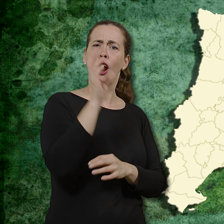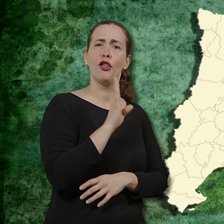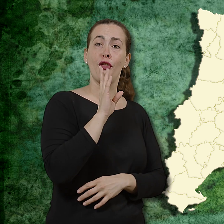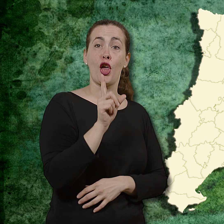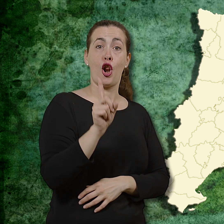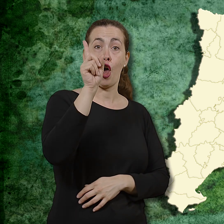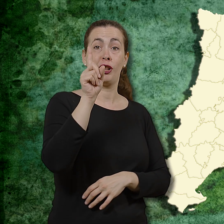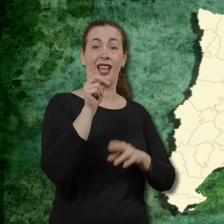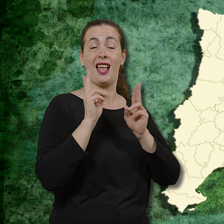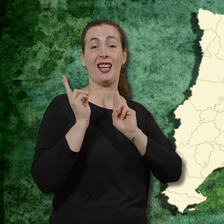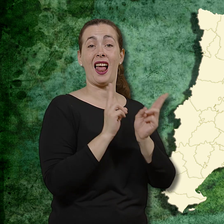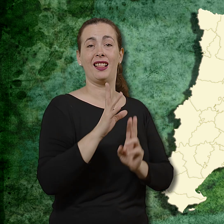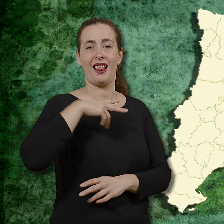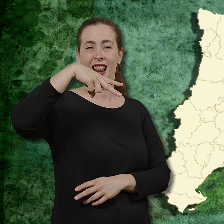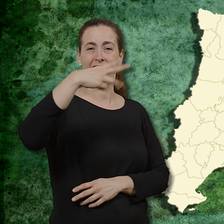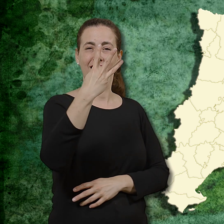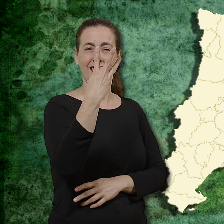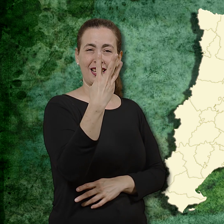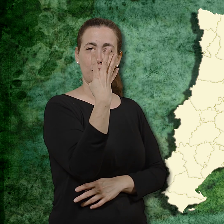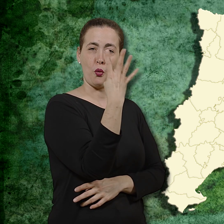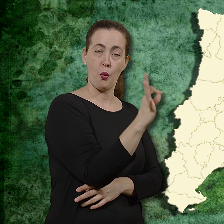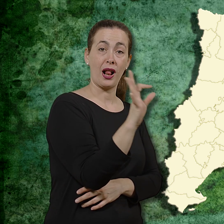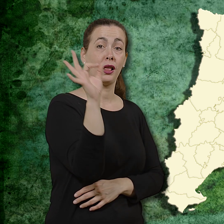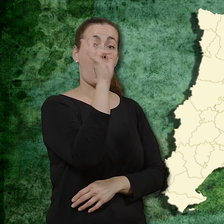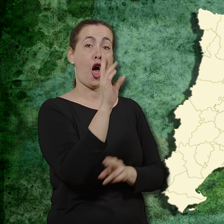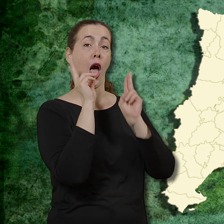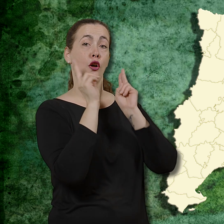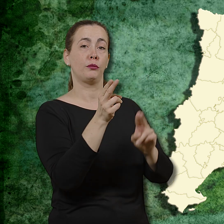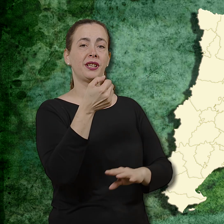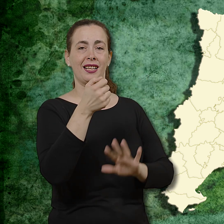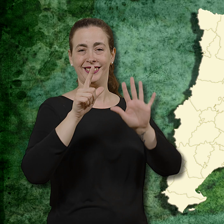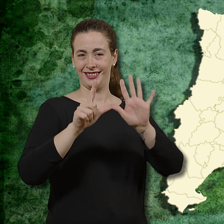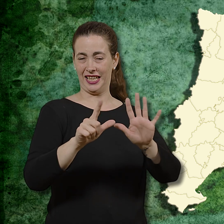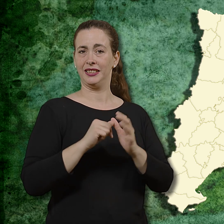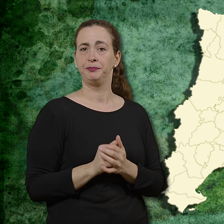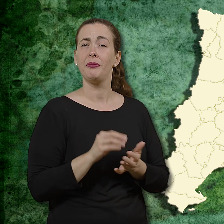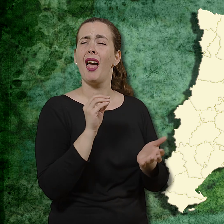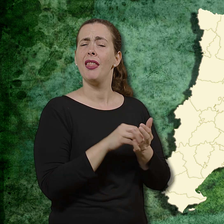venint del nord per la carretera N-340 o l'autopista AP-7